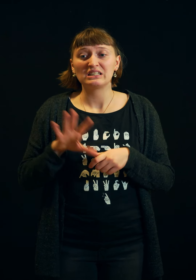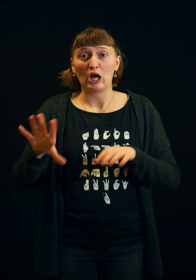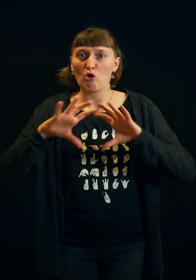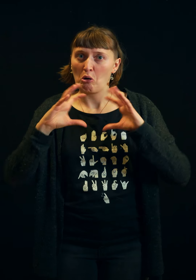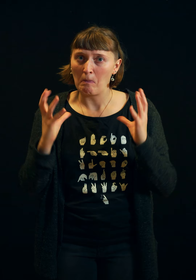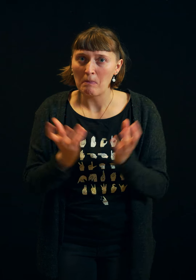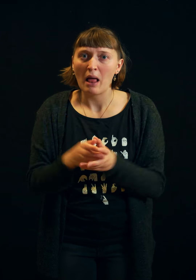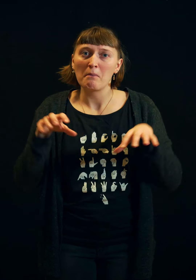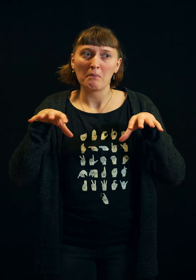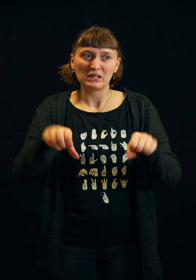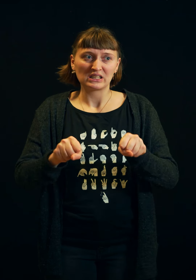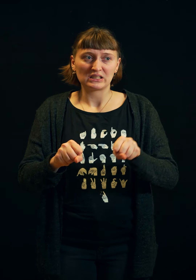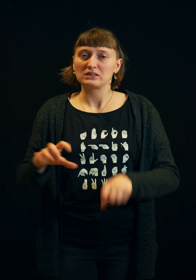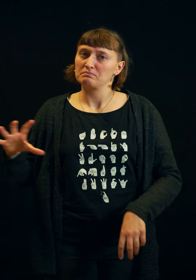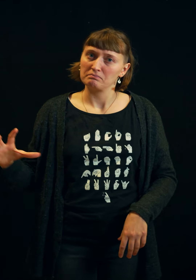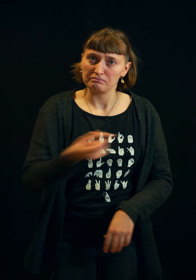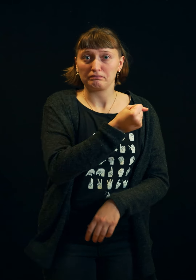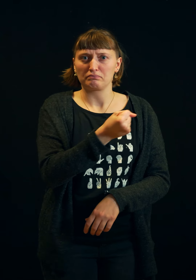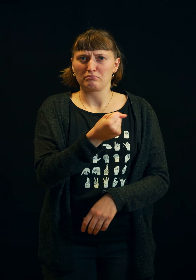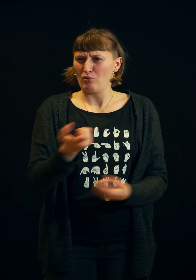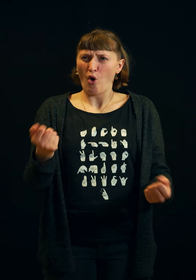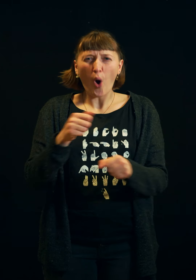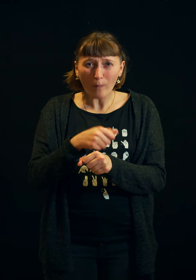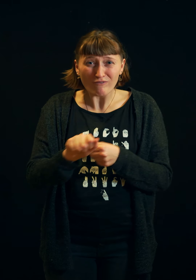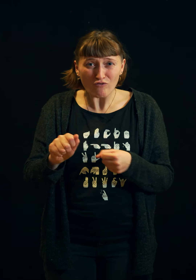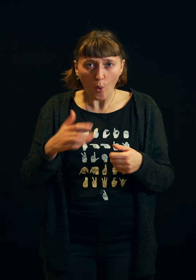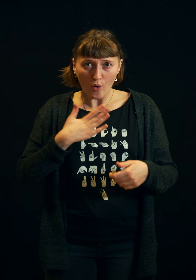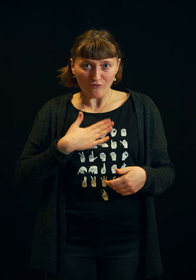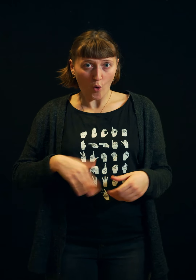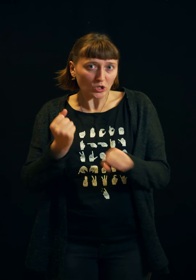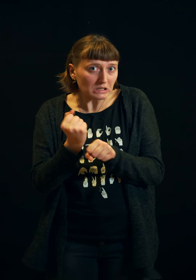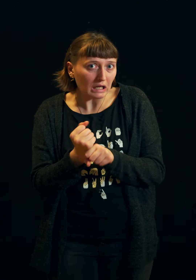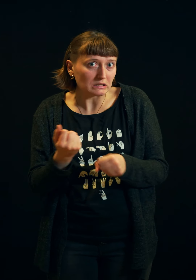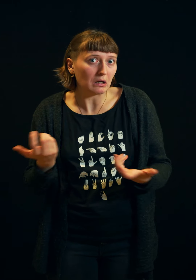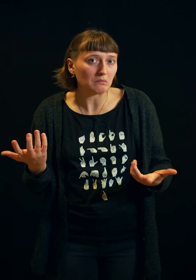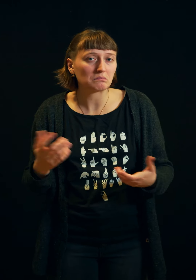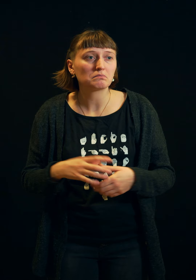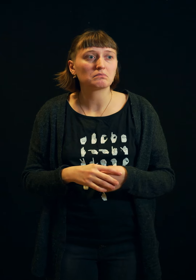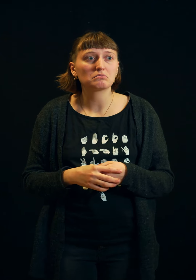und man nahm ihm alles, trotz all der guten Taten.